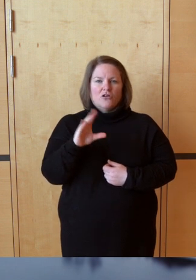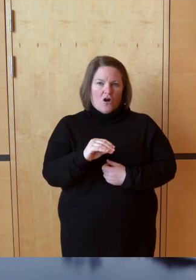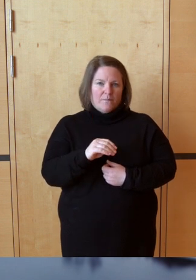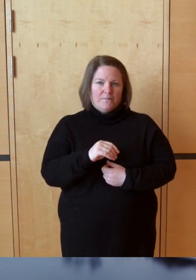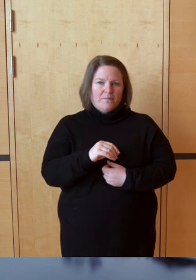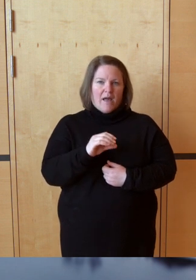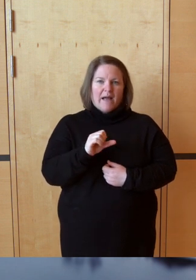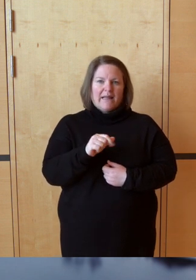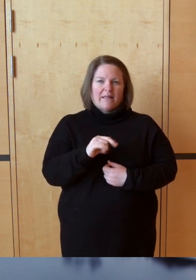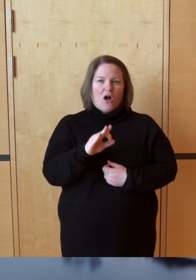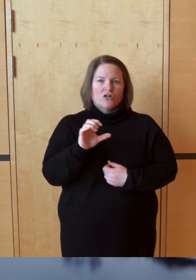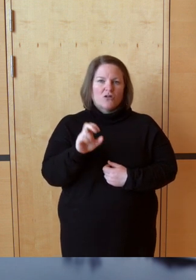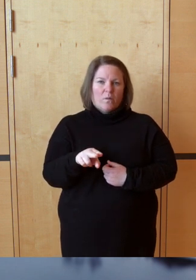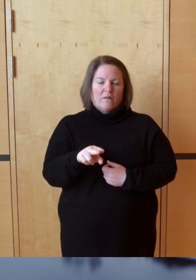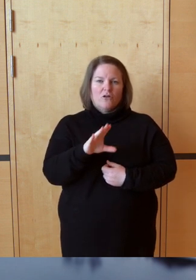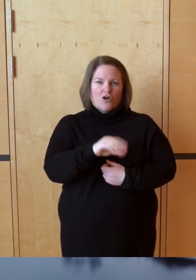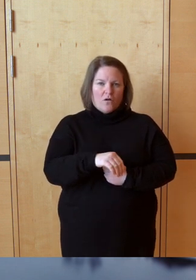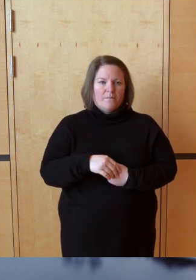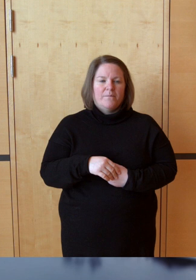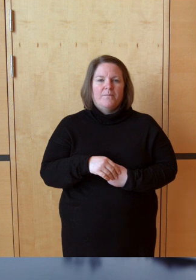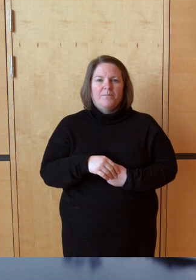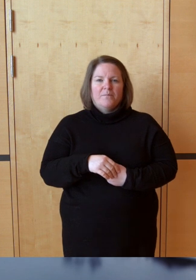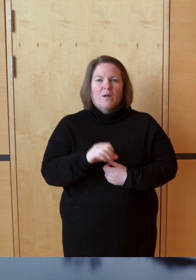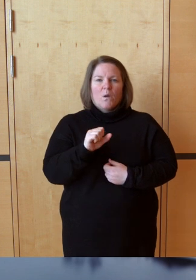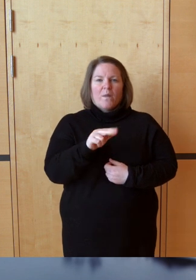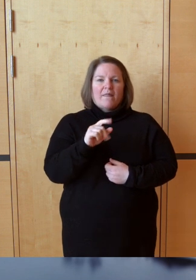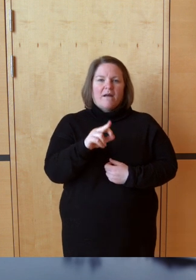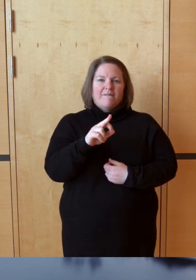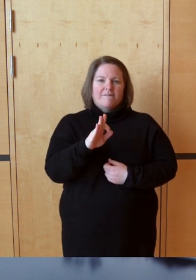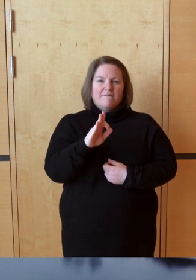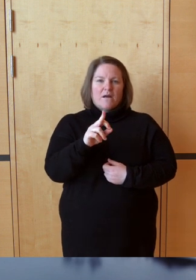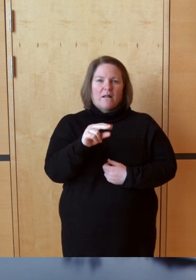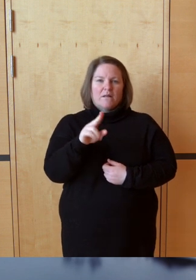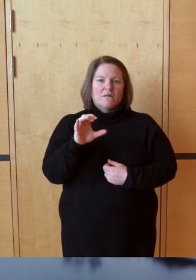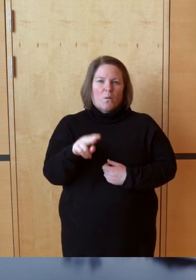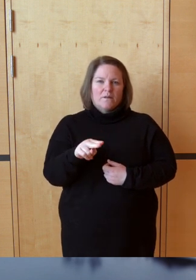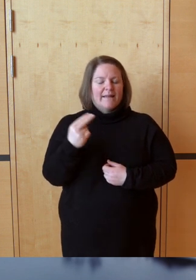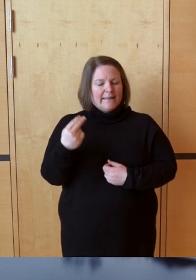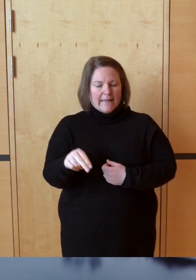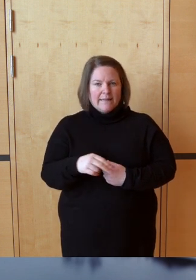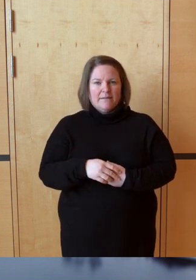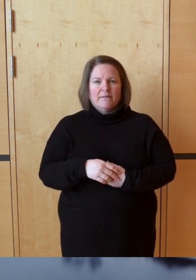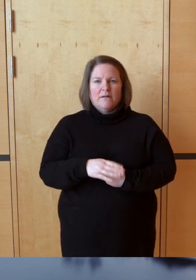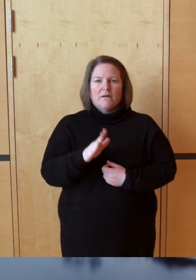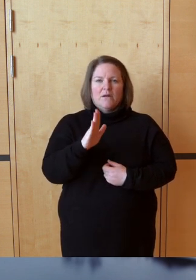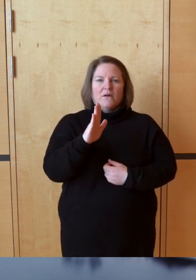Agneta Hansson Ja Jonas Fransson Nej Spela bordtennis